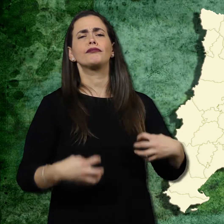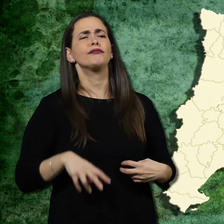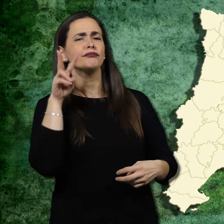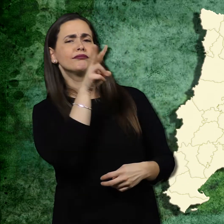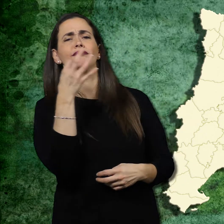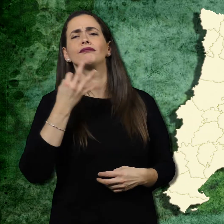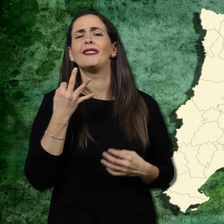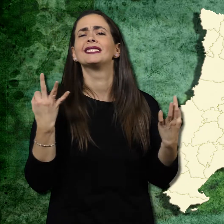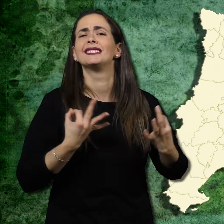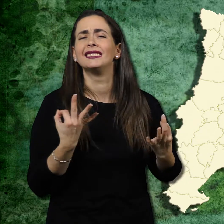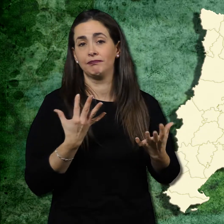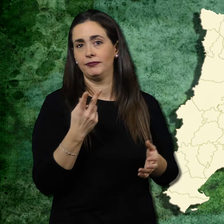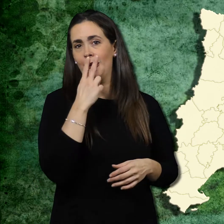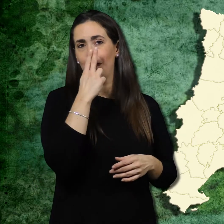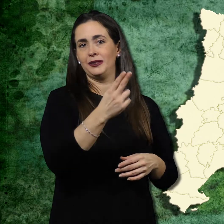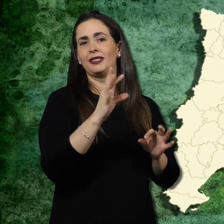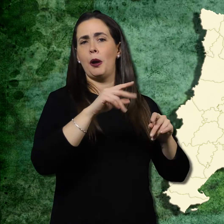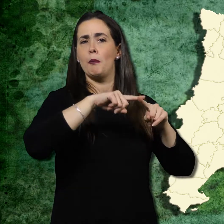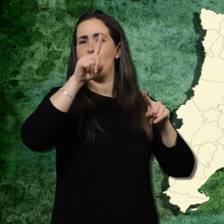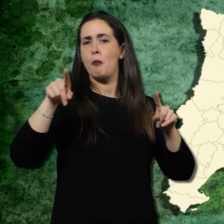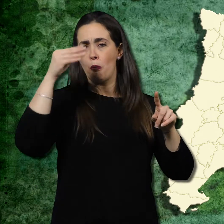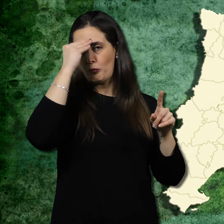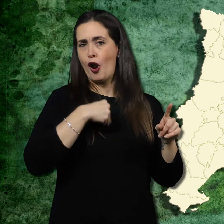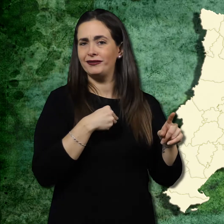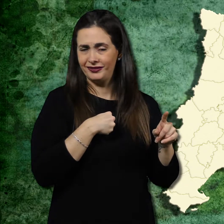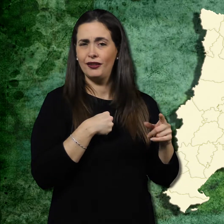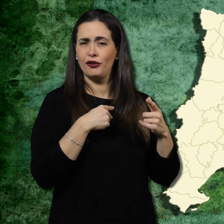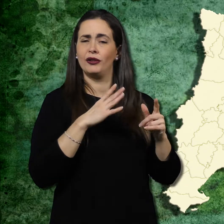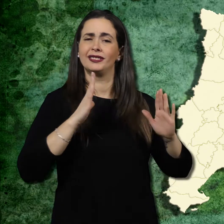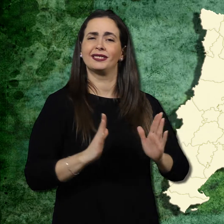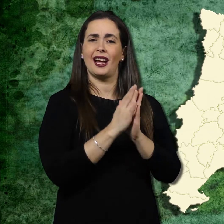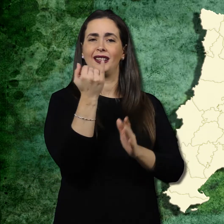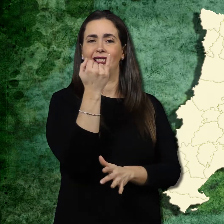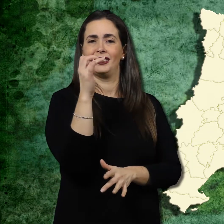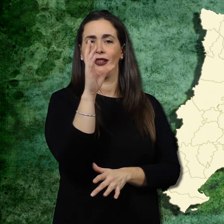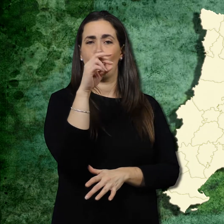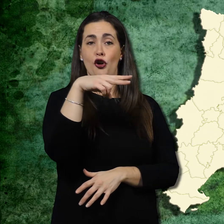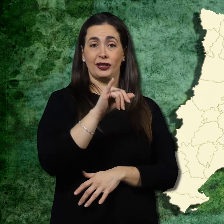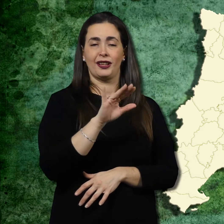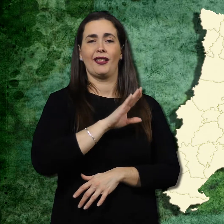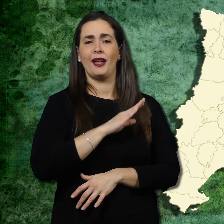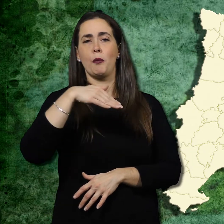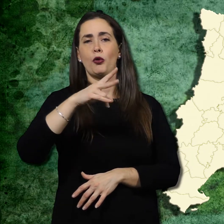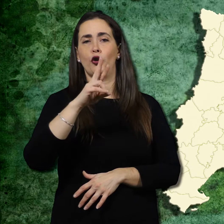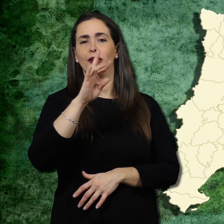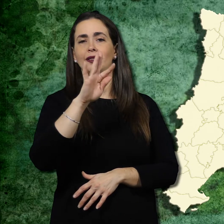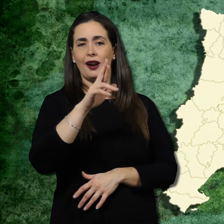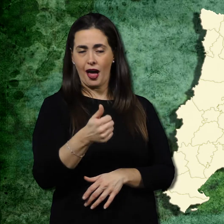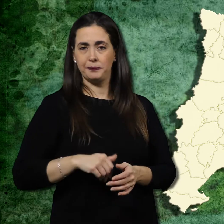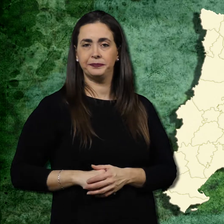Imprescindible: Visitar el monestir de Sant Jeroni de la Murtra.